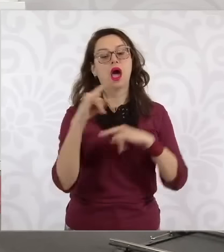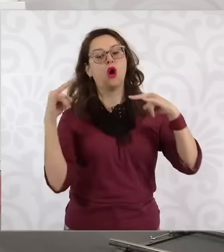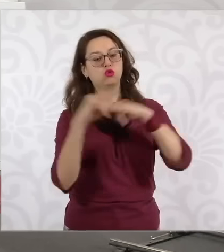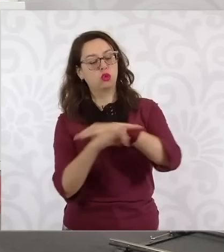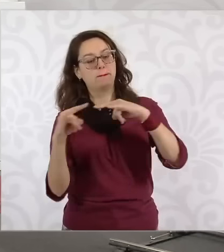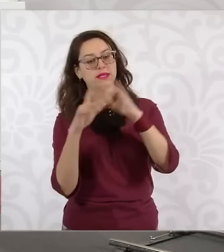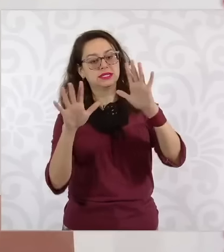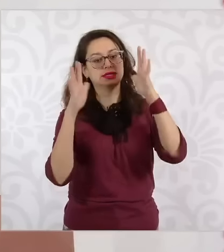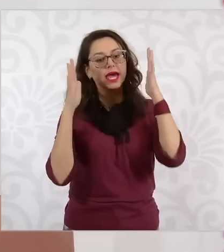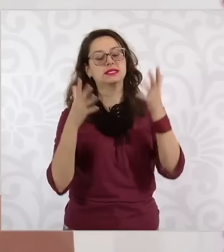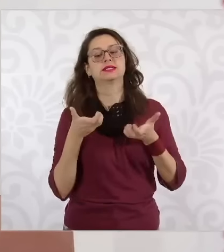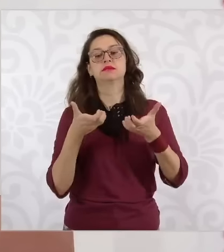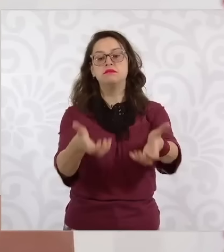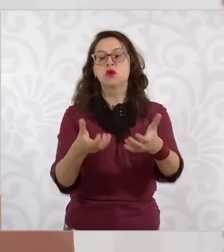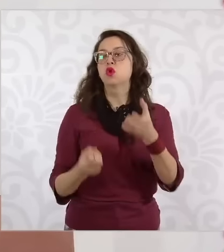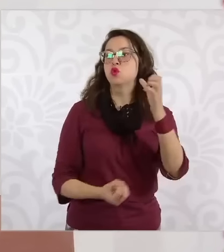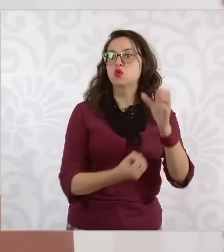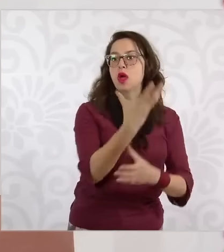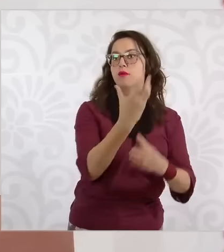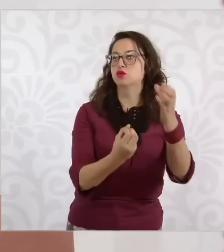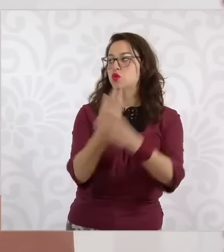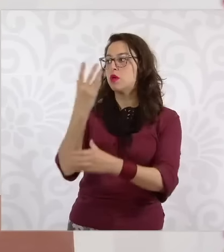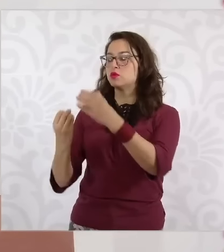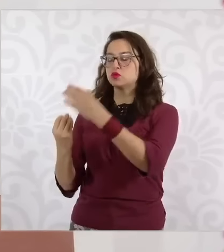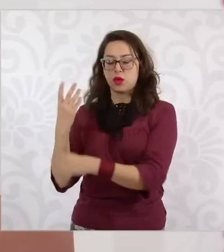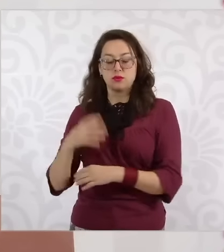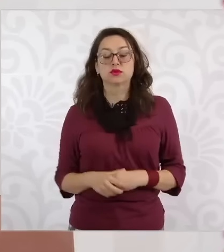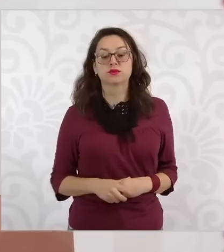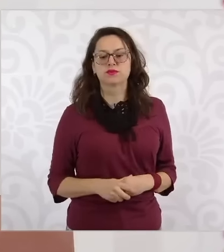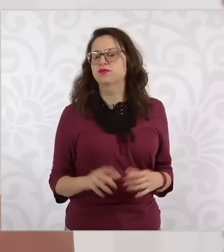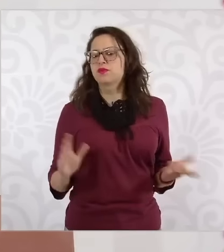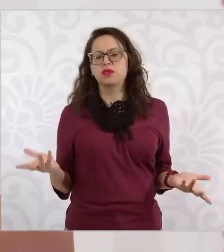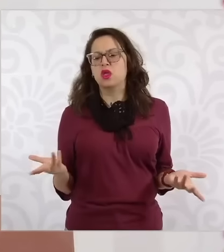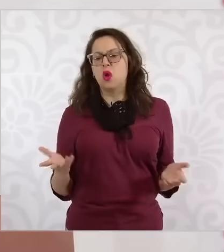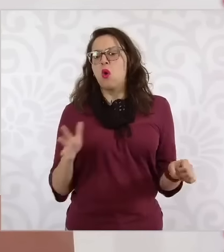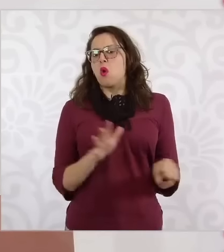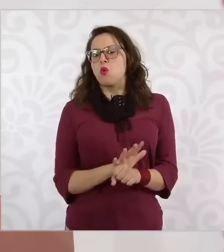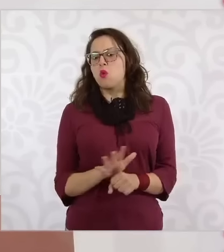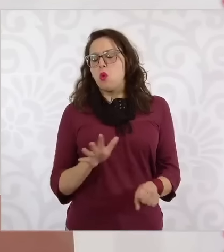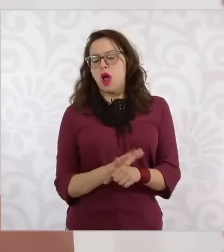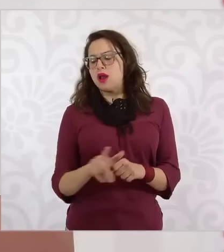para crear nuevos trayectos. ¿Qué es lo que estamos buscando con este programa que